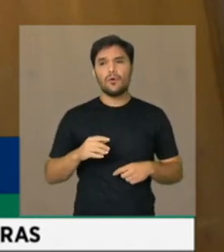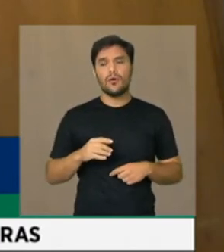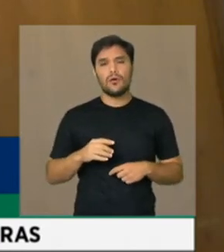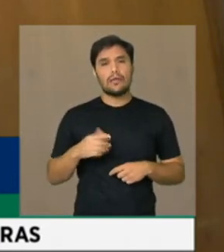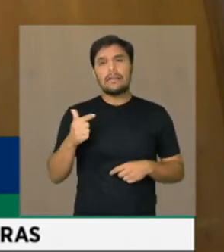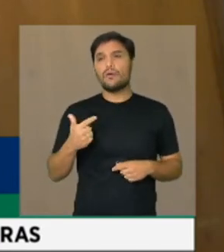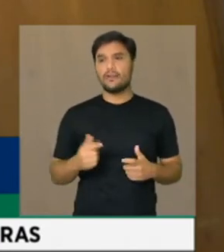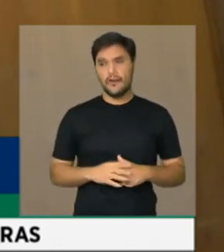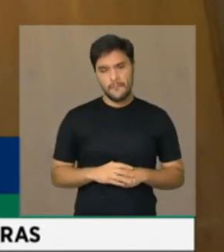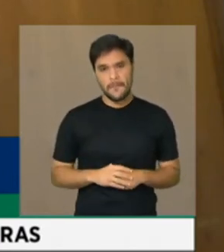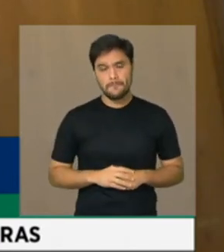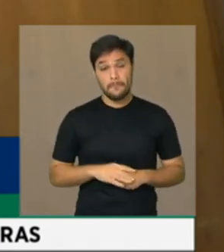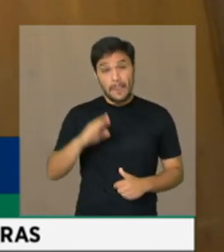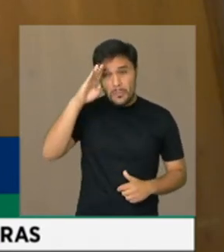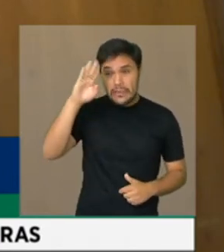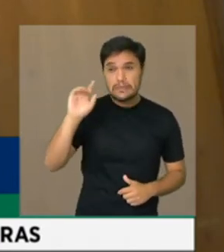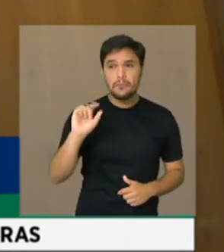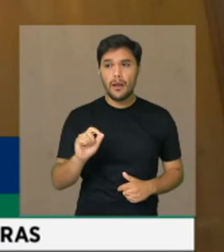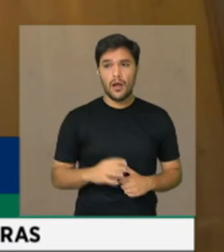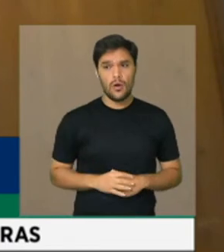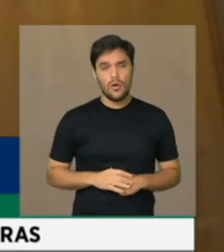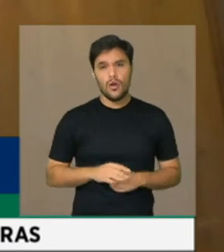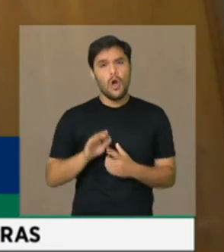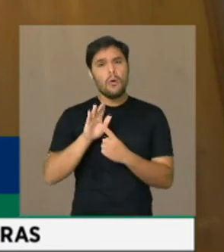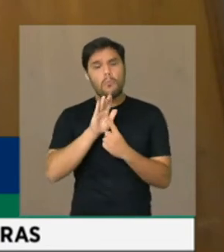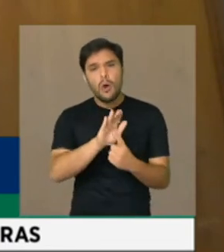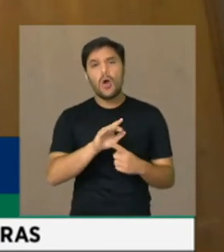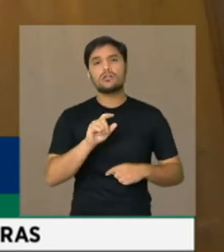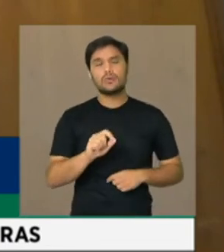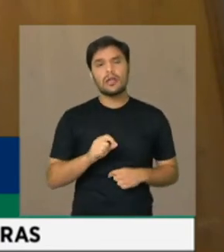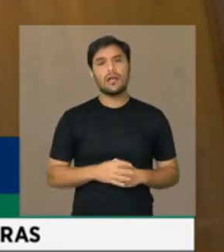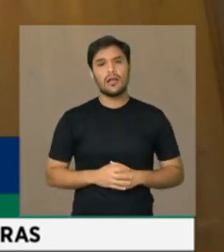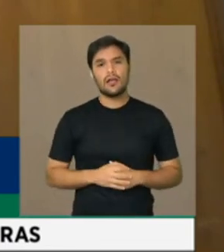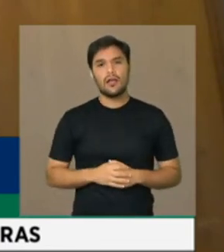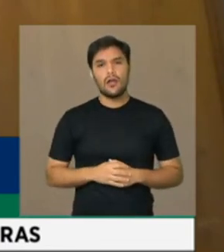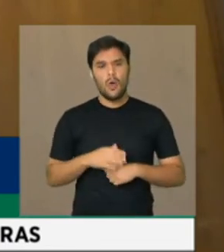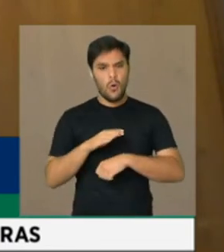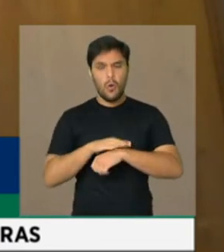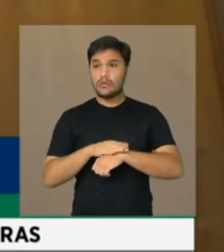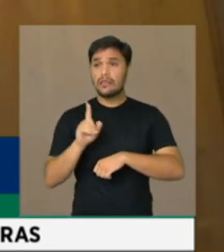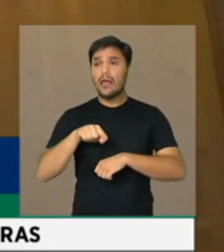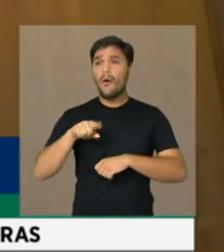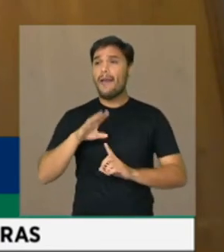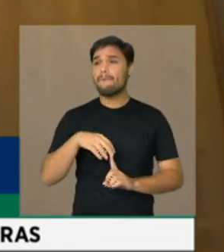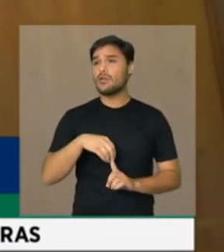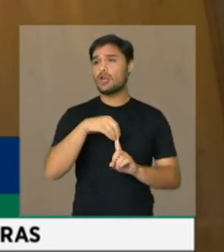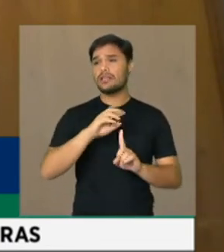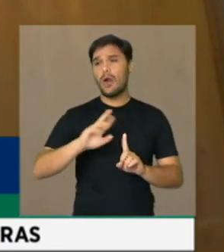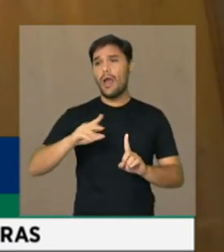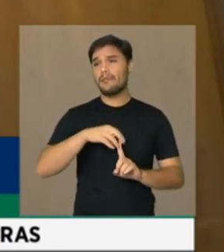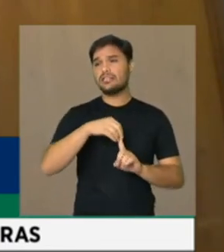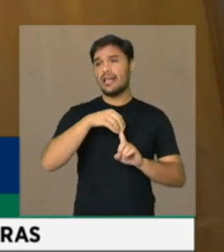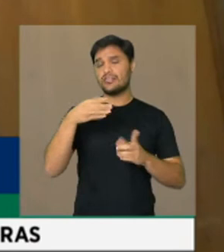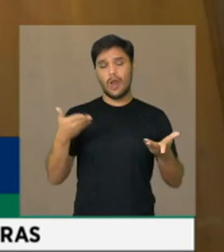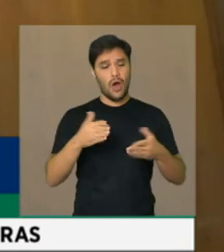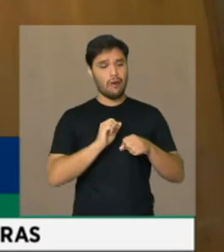UMA QUESTÃO ESTRATÉGICA. ELA COLOCA A SITUAÇÃO DA MATRIZ ENERGÉTICA EM RISCO PRINCIPALMENTE EM RELAÇÃO AOS CONTROLES, NÓS PRECISAMOS DISCUTIR ESSA QUESTÃO EM